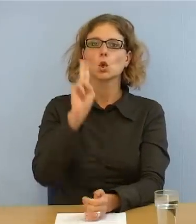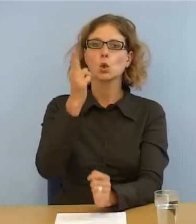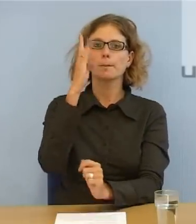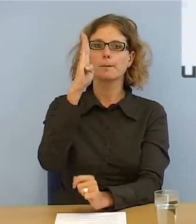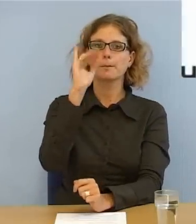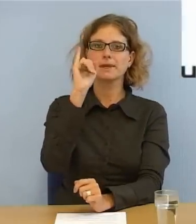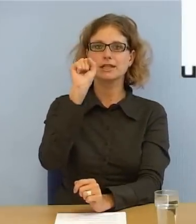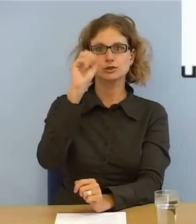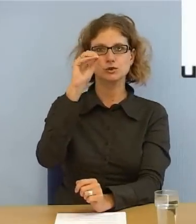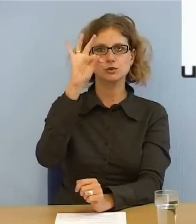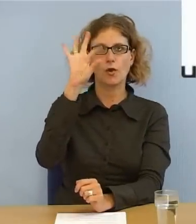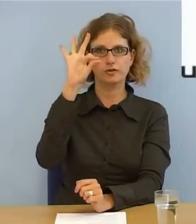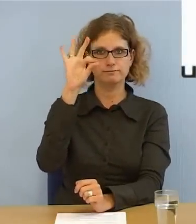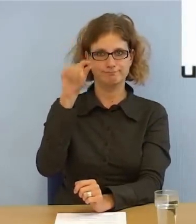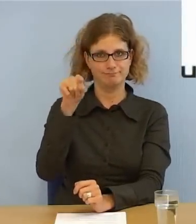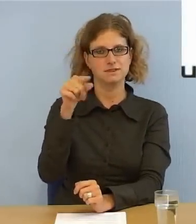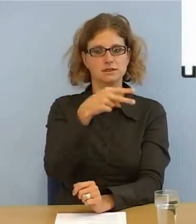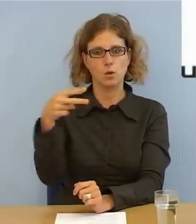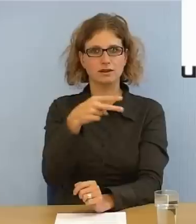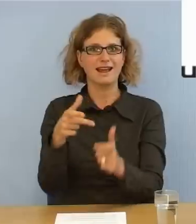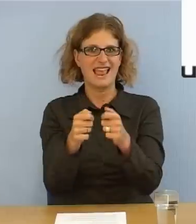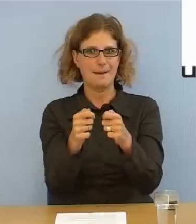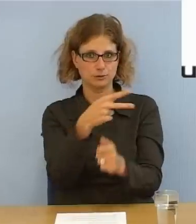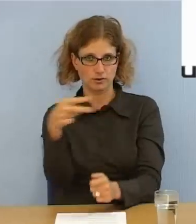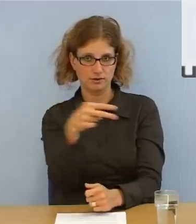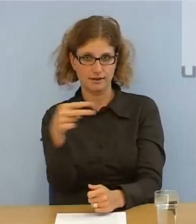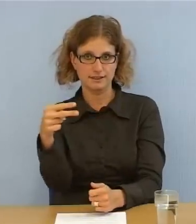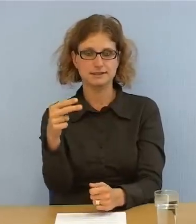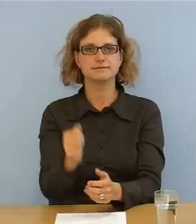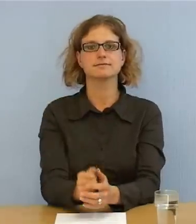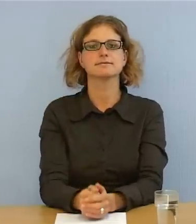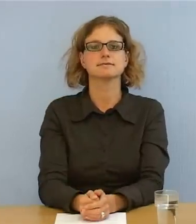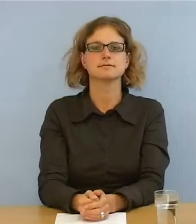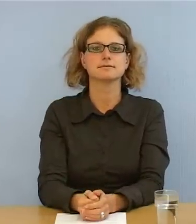Ubisoft ondertitelt games